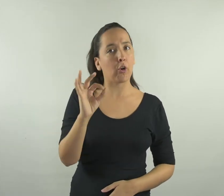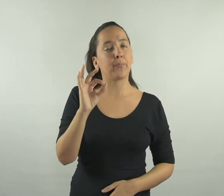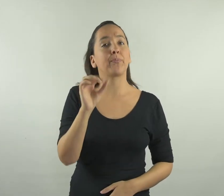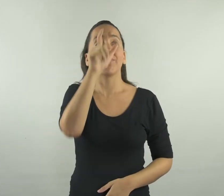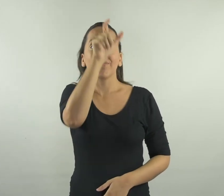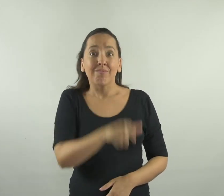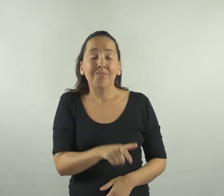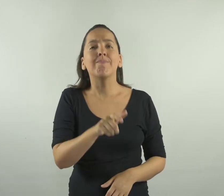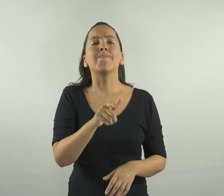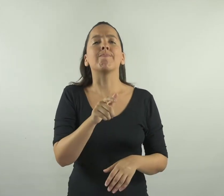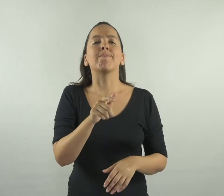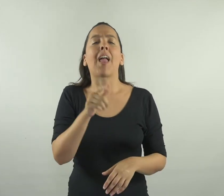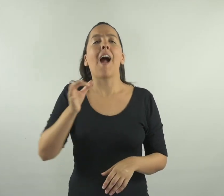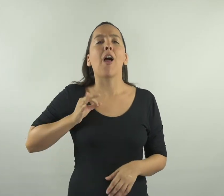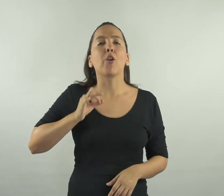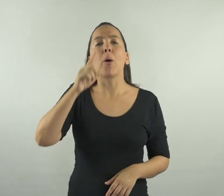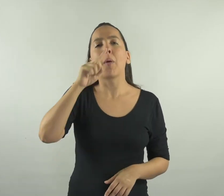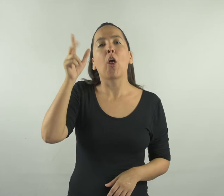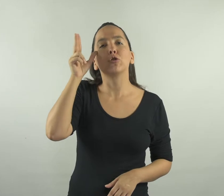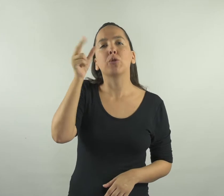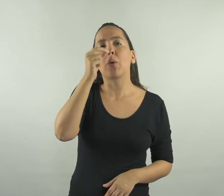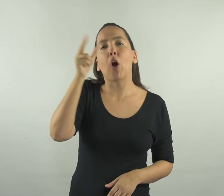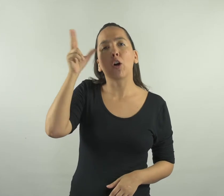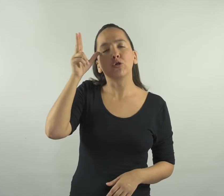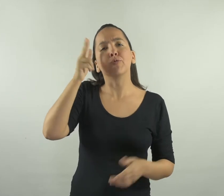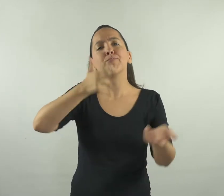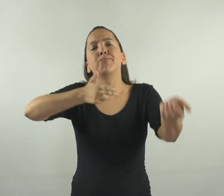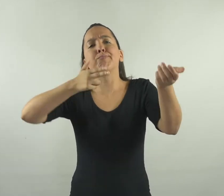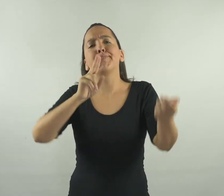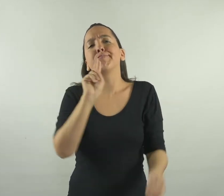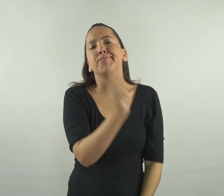fusilado en 1828,